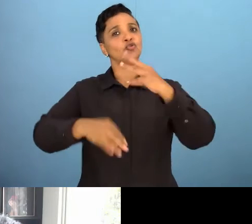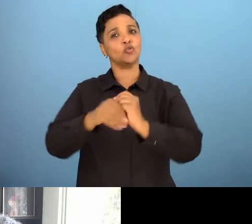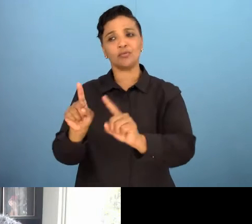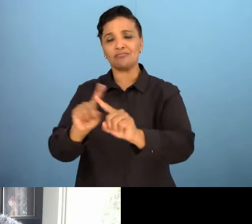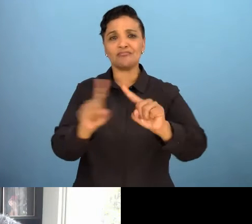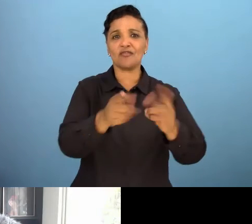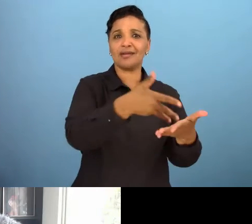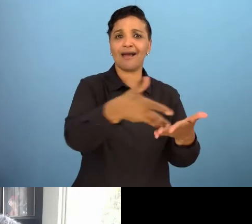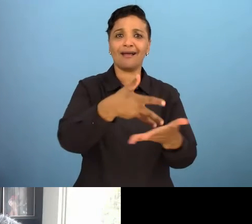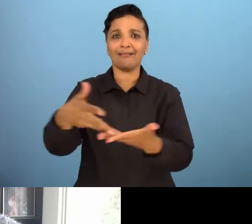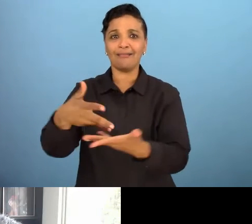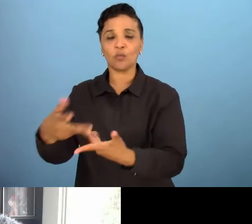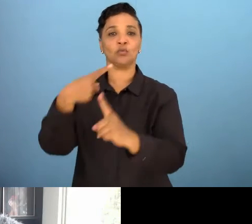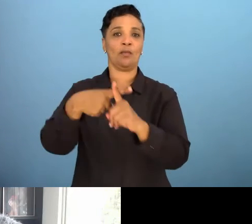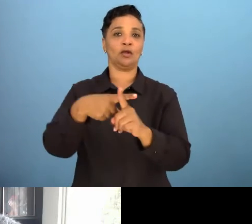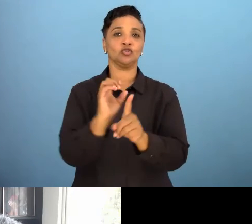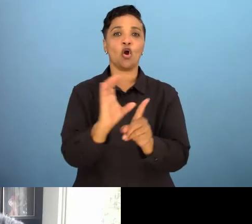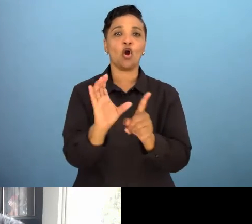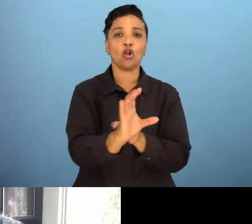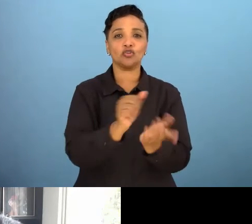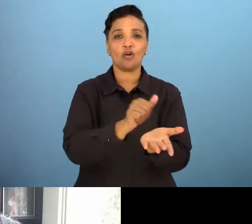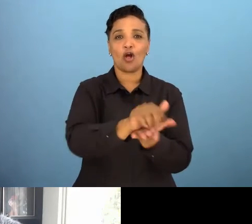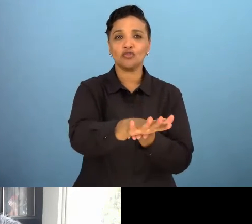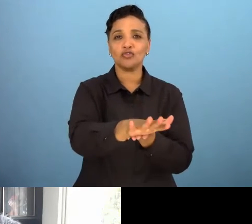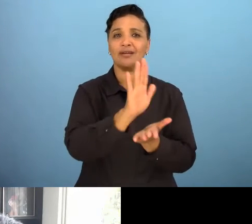pero también considerar en Bolivia diferentes idiomas y culturas.